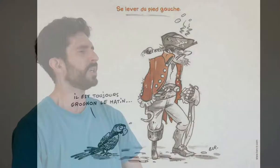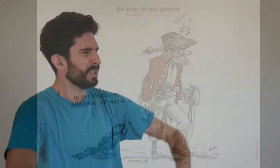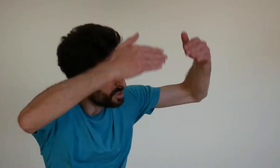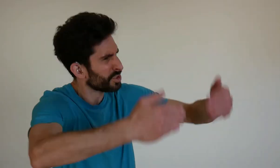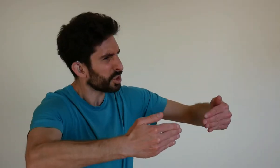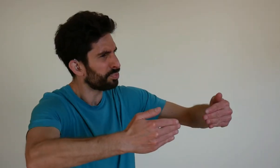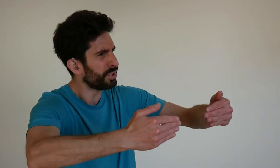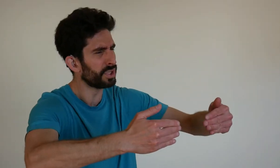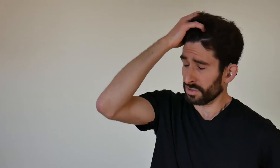STOP !